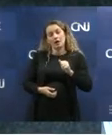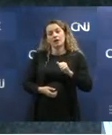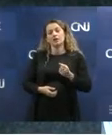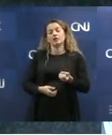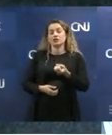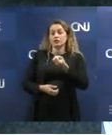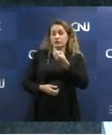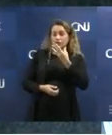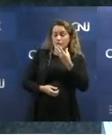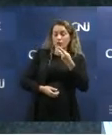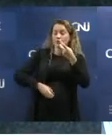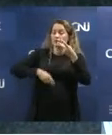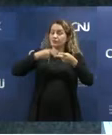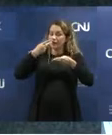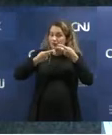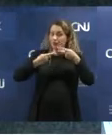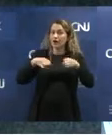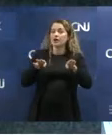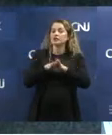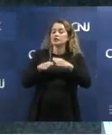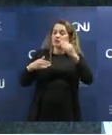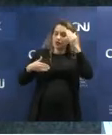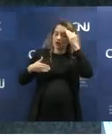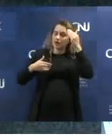agradecendo a objetividade de ambos os advogados